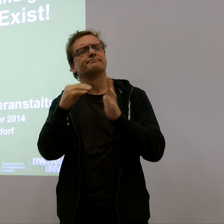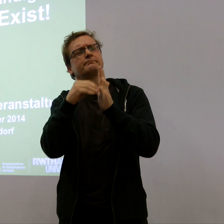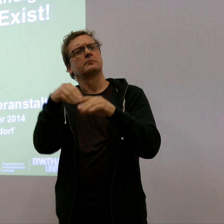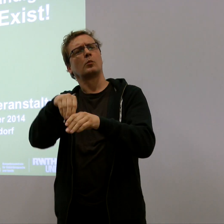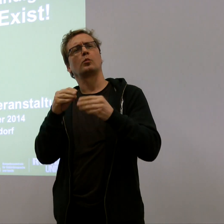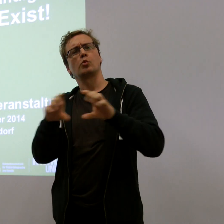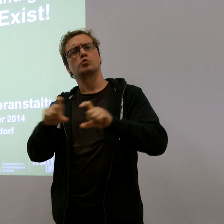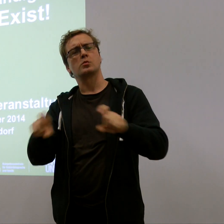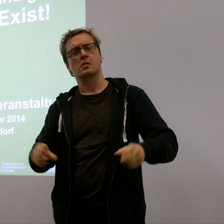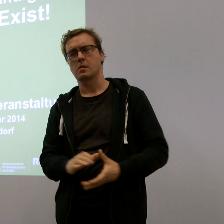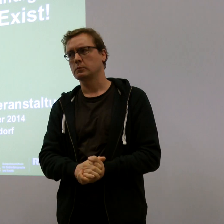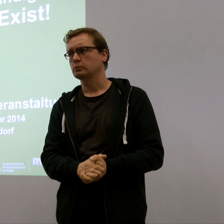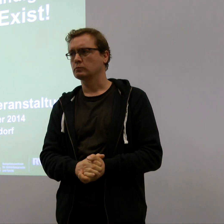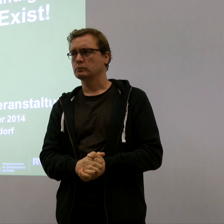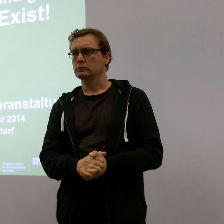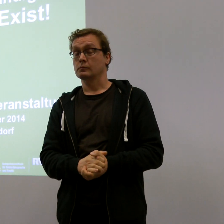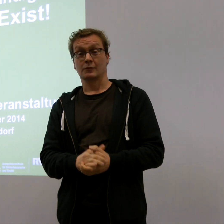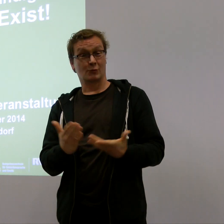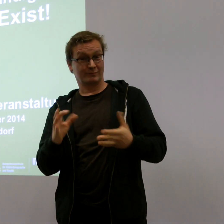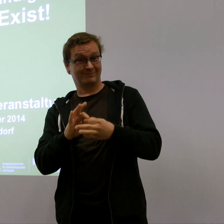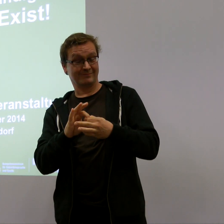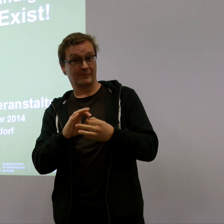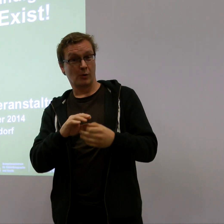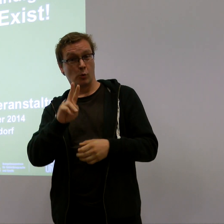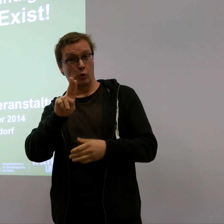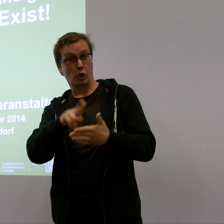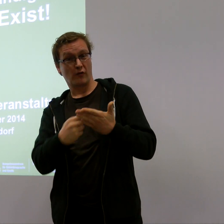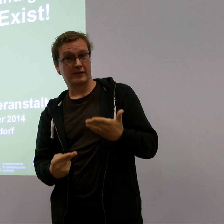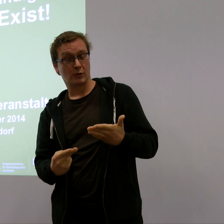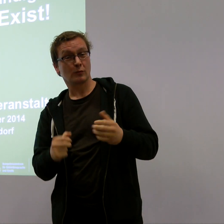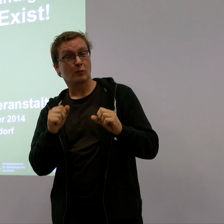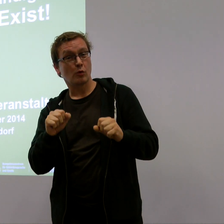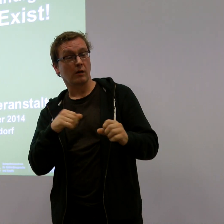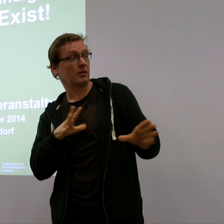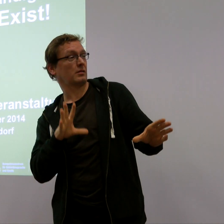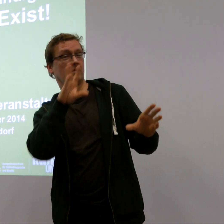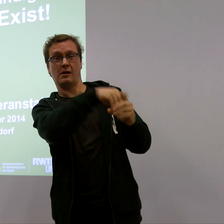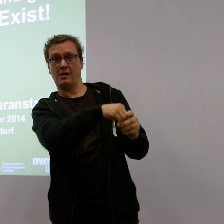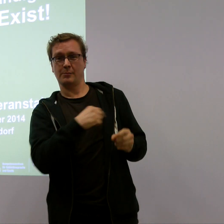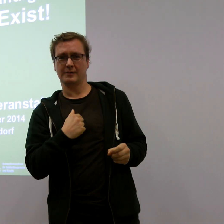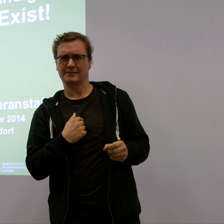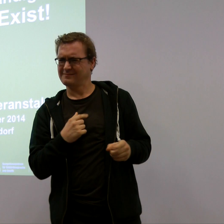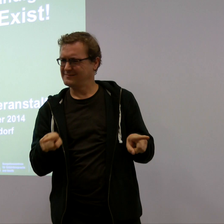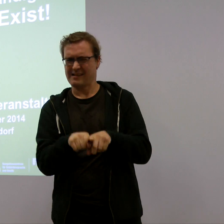Das ist ja ein Thema in einem Modul. Im Zusammenhang mit der UN-Konvention haben wir größere Möglichkeiten zur Teilhabe,